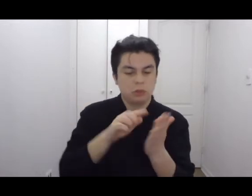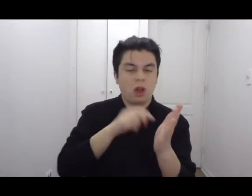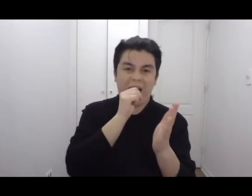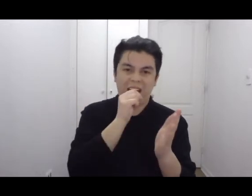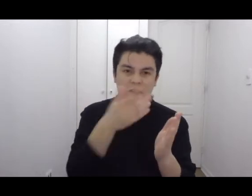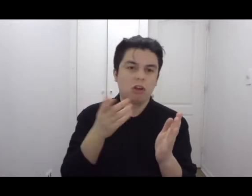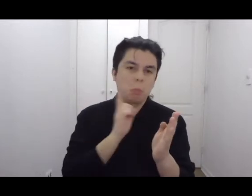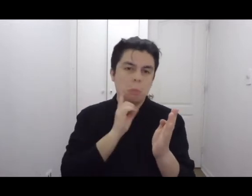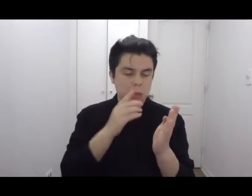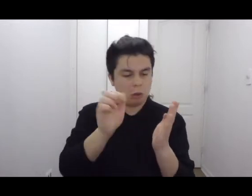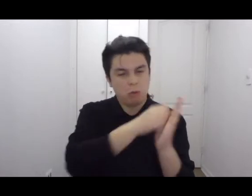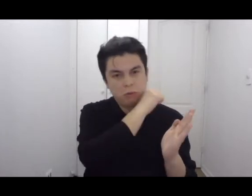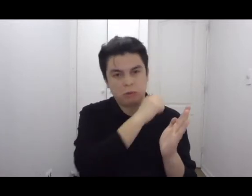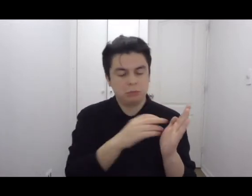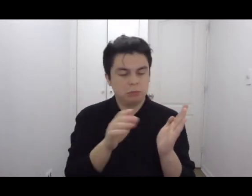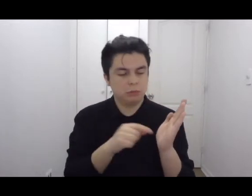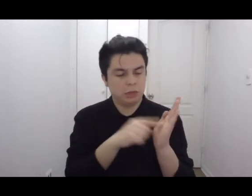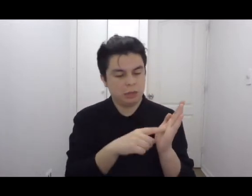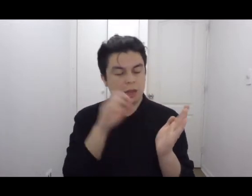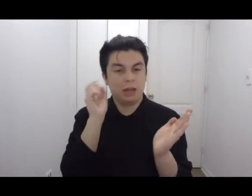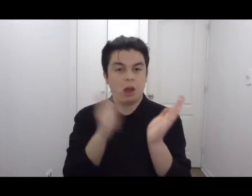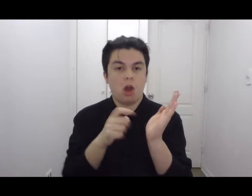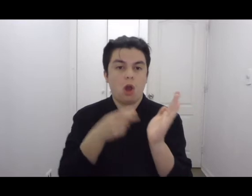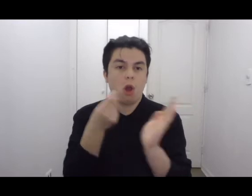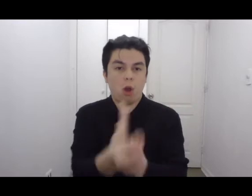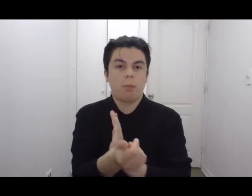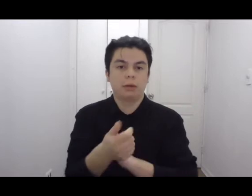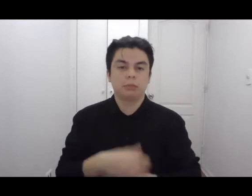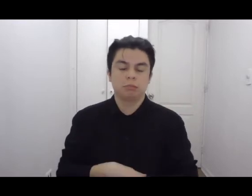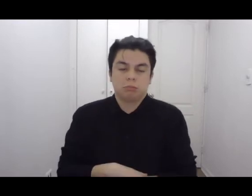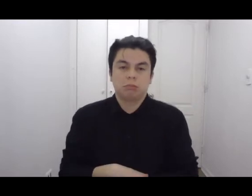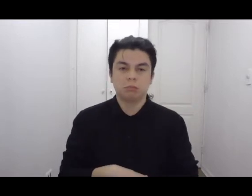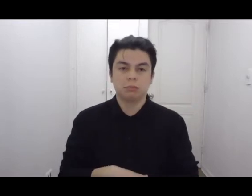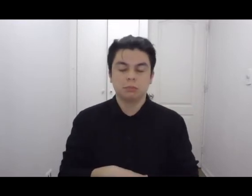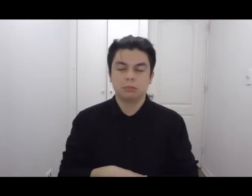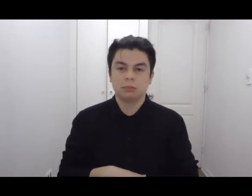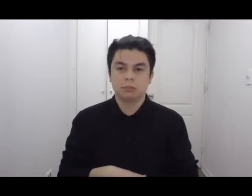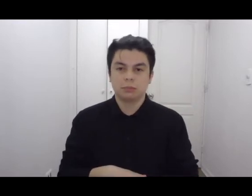hay arroz y tengo arroz , lo eliminas, ya lo tengo clic comprar y lo bueno es que